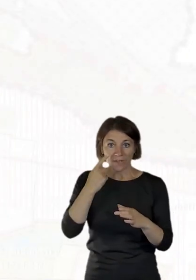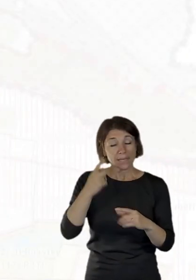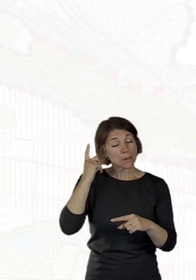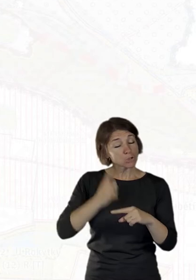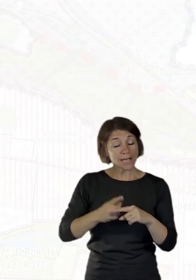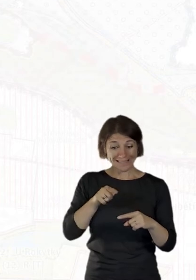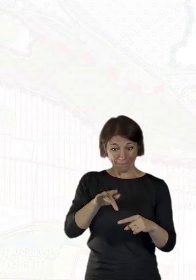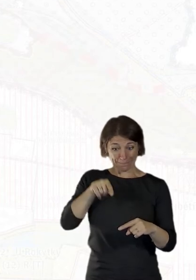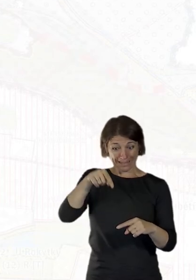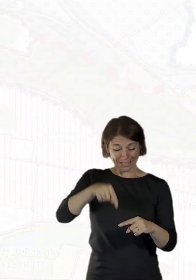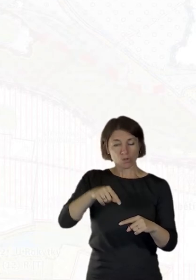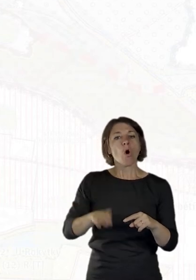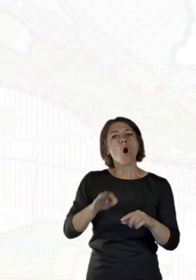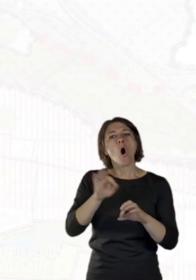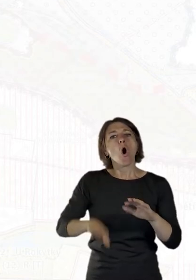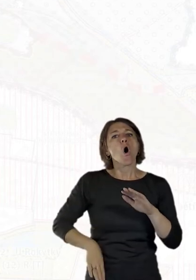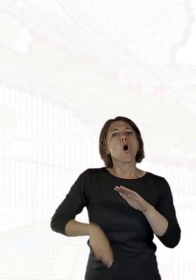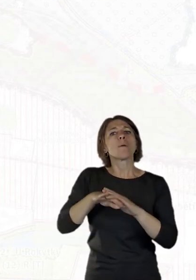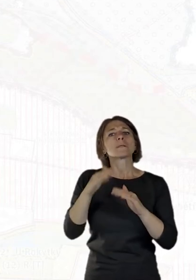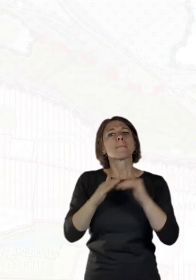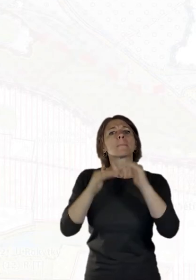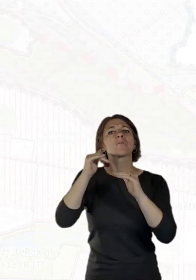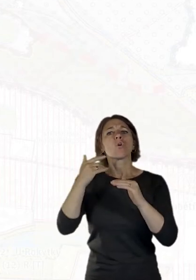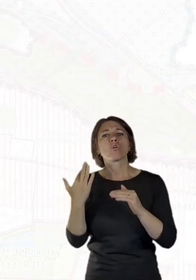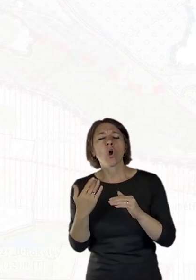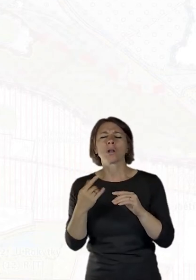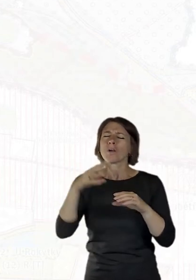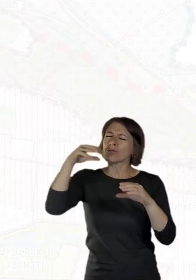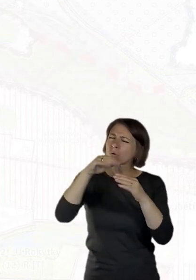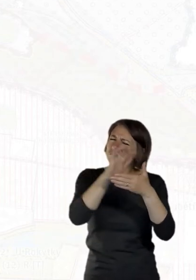v textové části, včetně všech pravidel, výjimek a doplnění, aby byl výklad